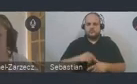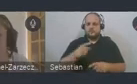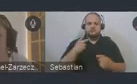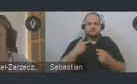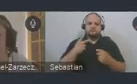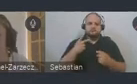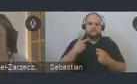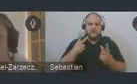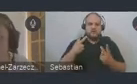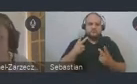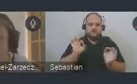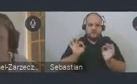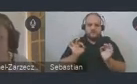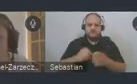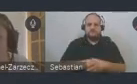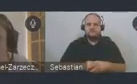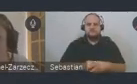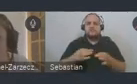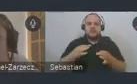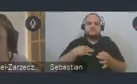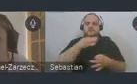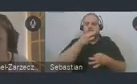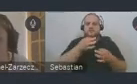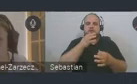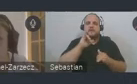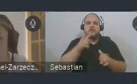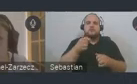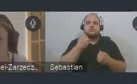To teraz sobie troszkę porozmawiamy, jak te trudności przezwyciężać.